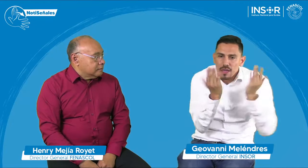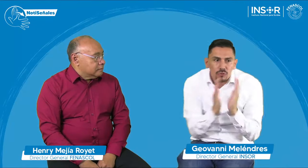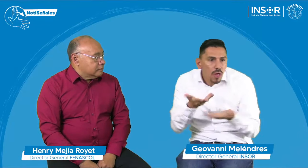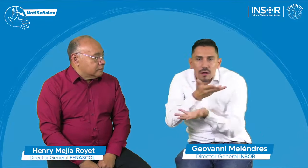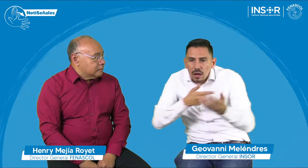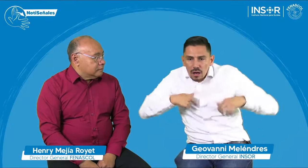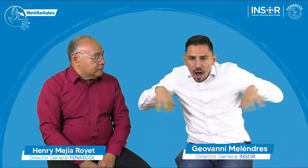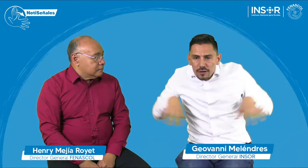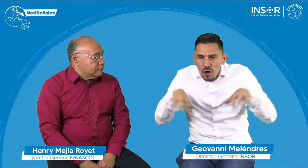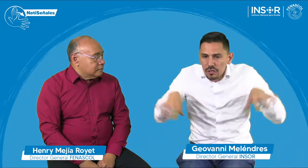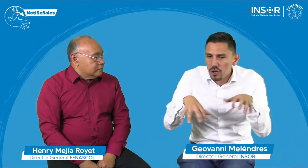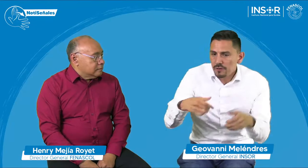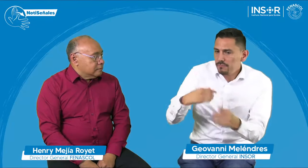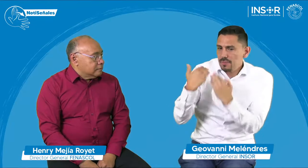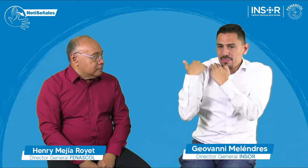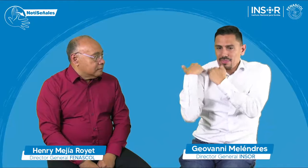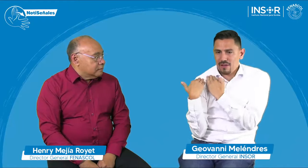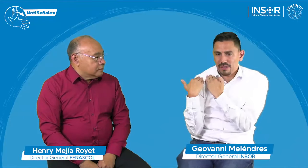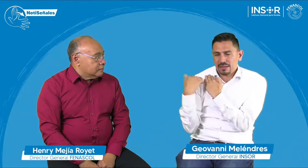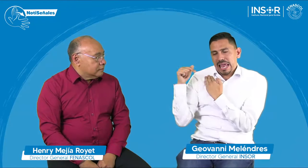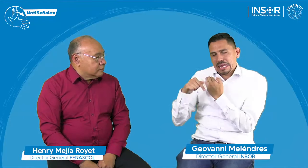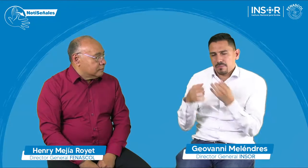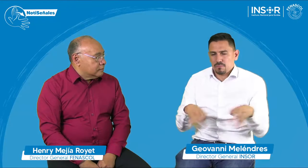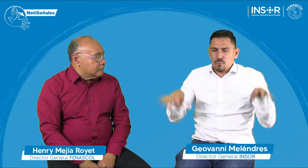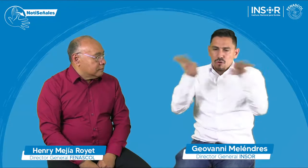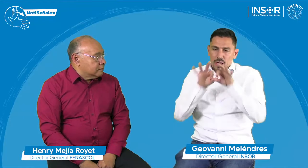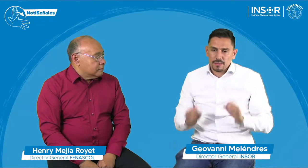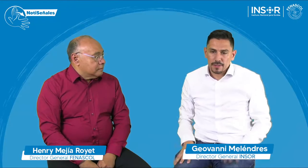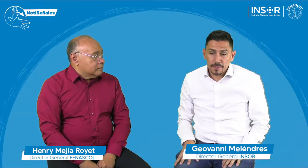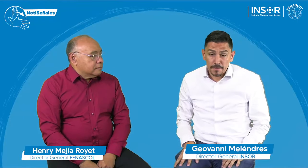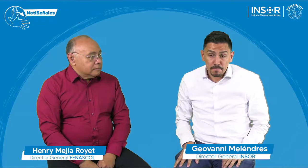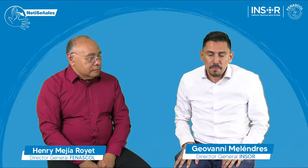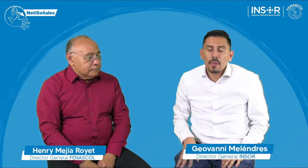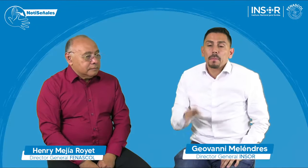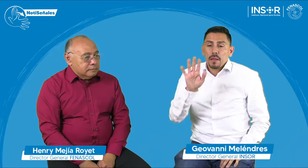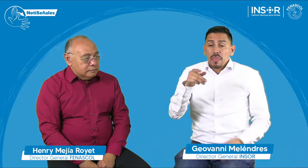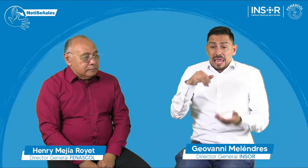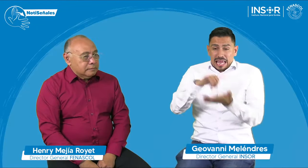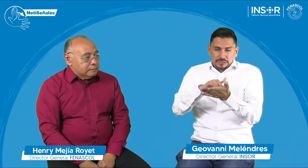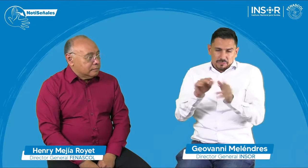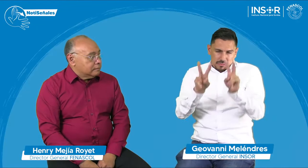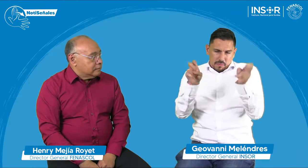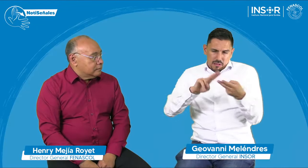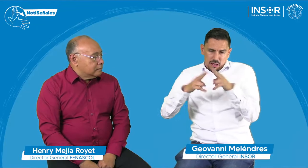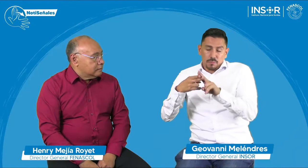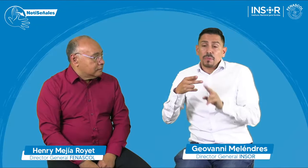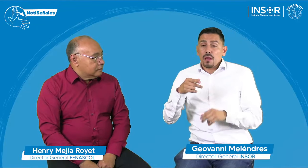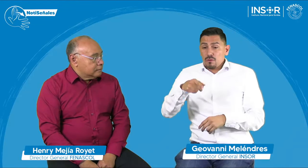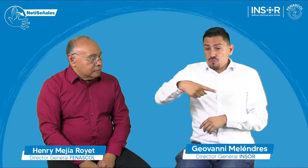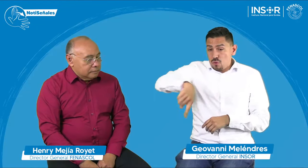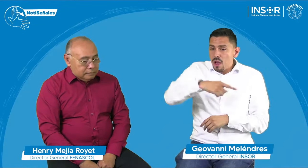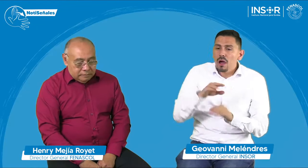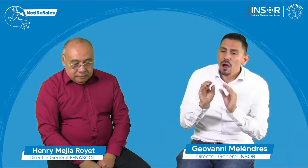haciendo? Busco estrategias, me pongo a estudiar con mi familia, me relaciono. ¿Qué estoy haciendo para también